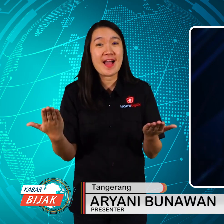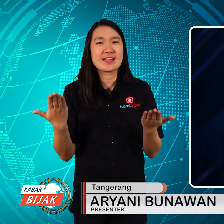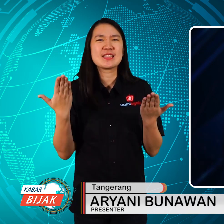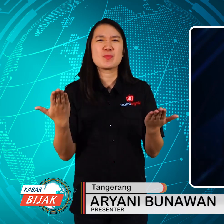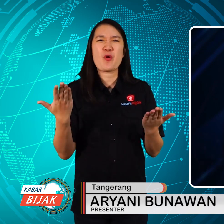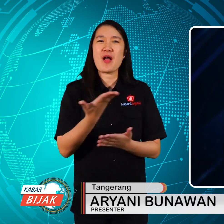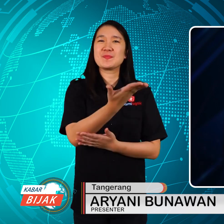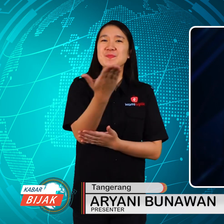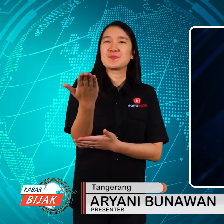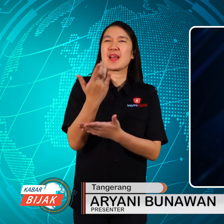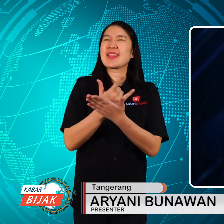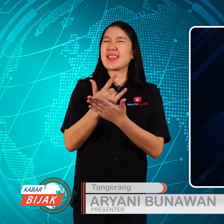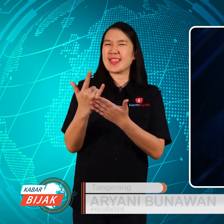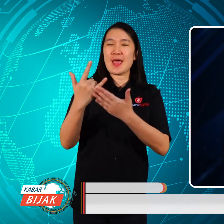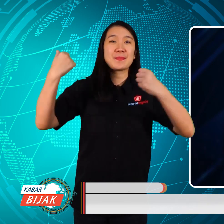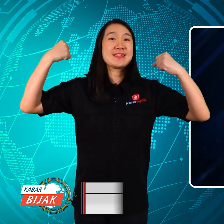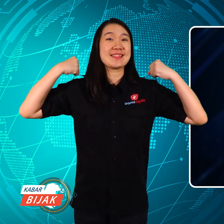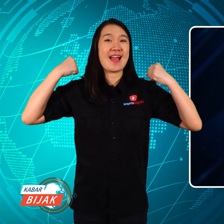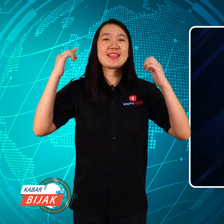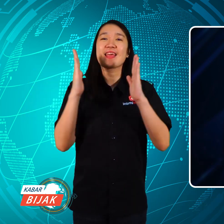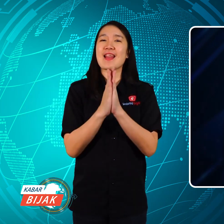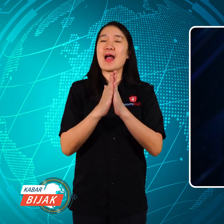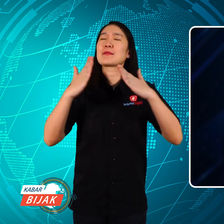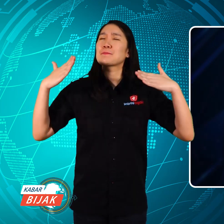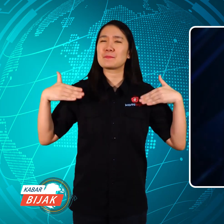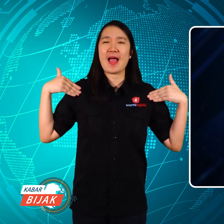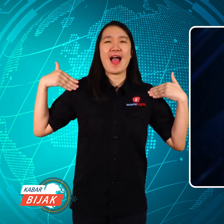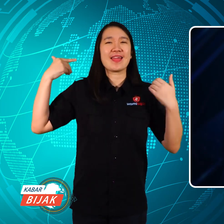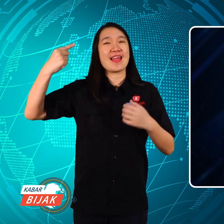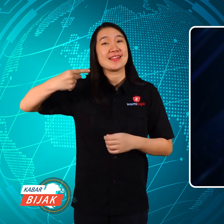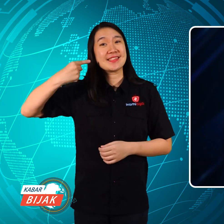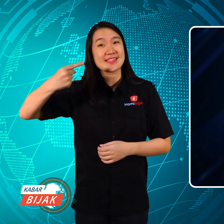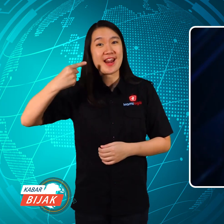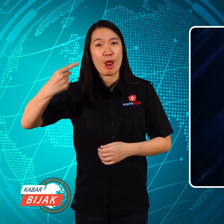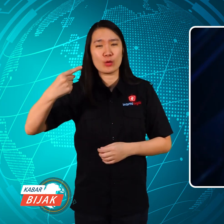Semoga kalian selalu sehat dan bahagia ya.